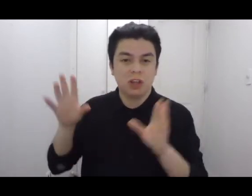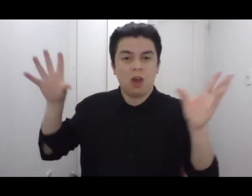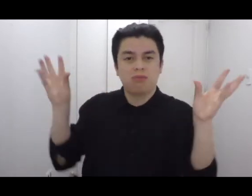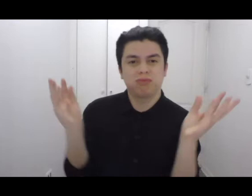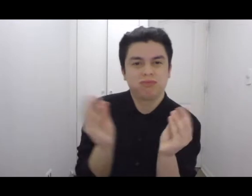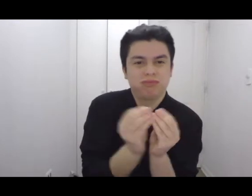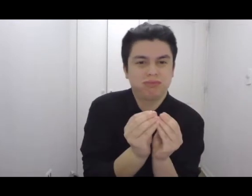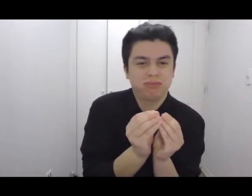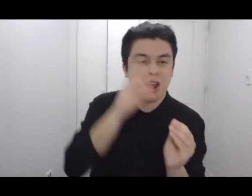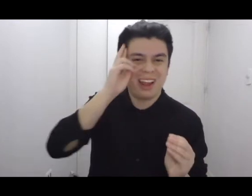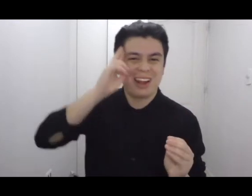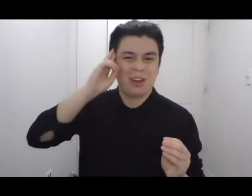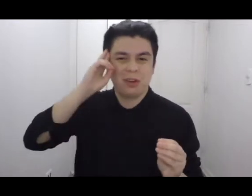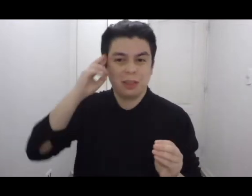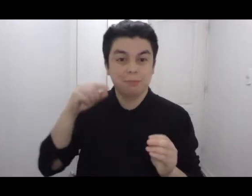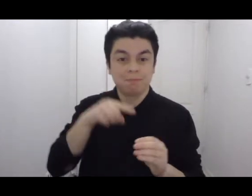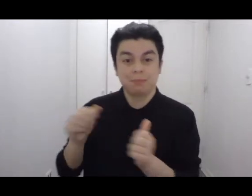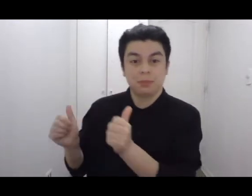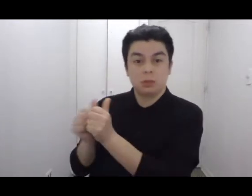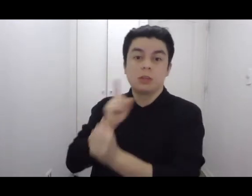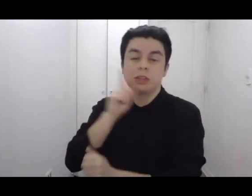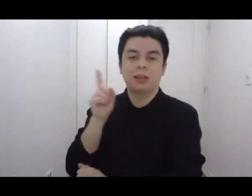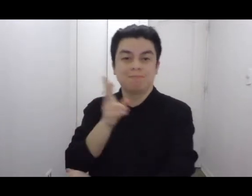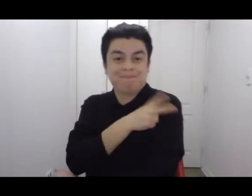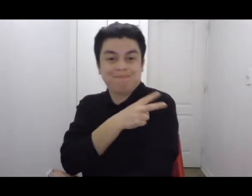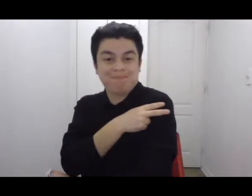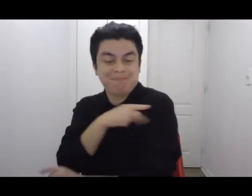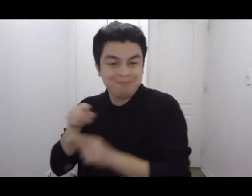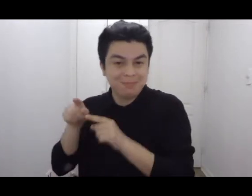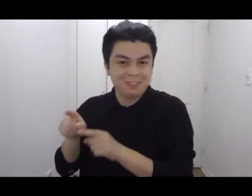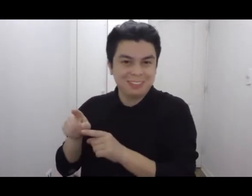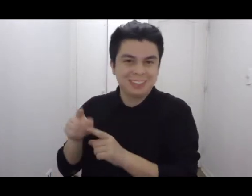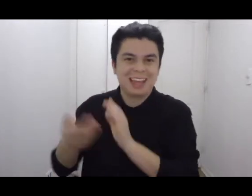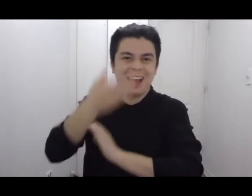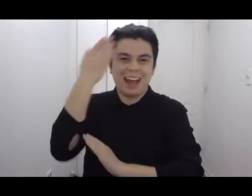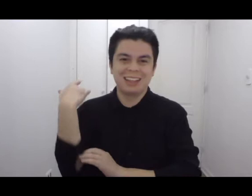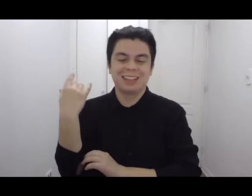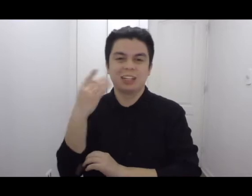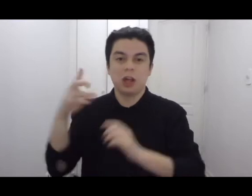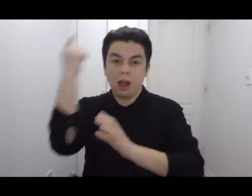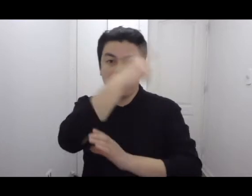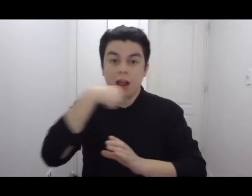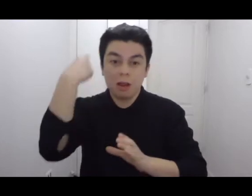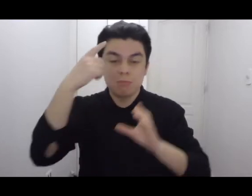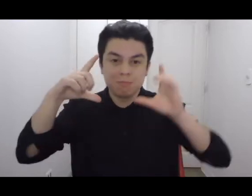el logo de Come rico Gasta poquito - es que estaba grabando- le pusimos cara al logo de Come Rico gasta